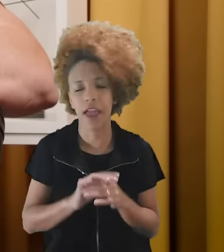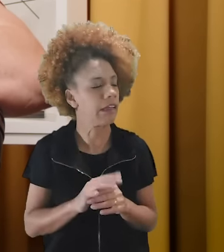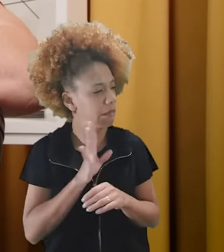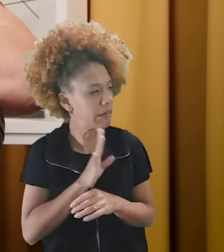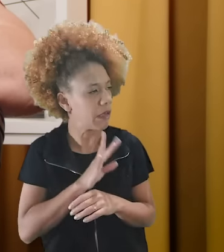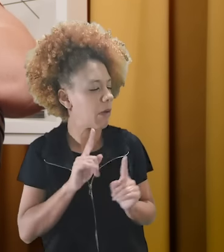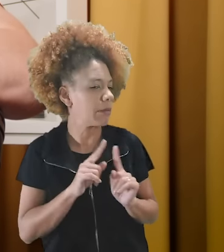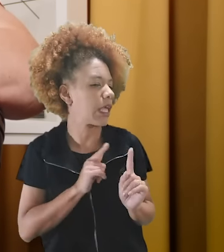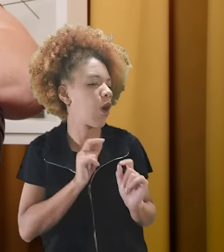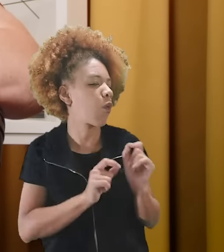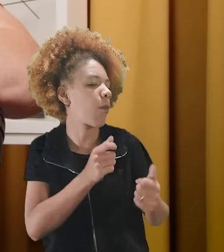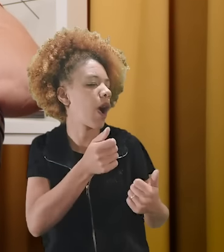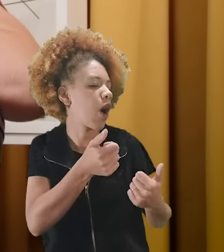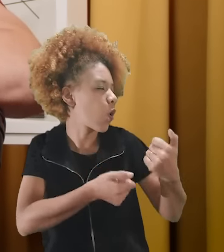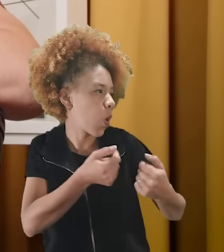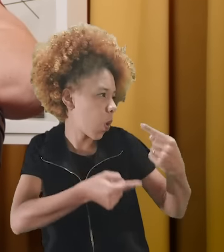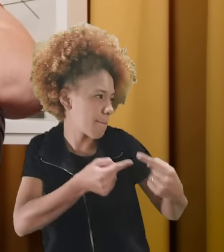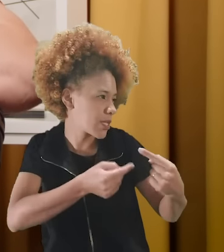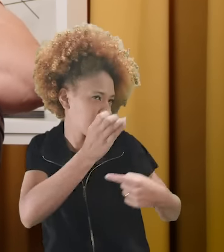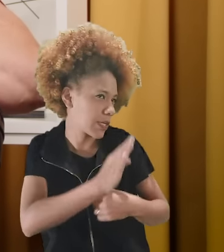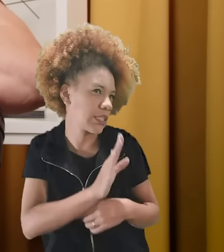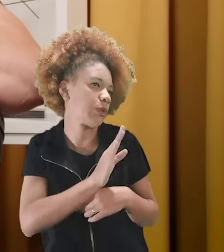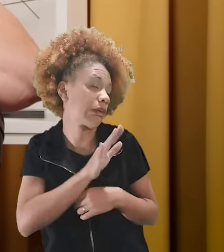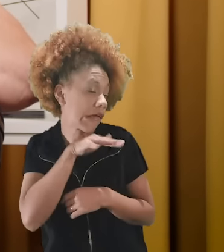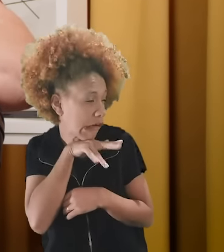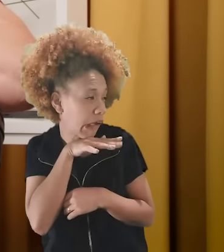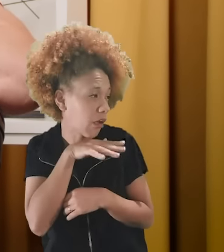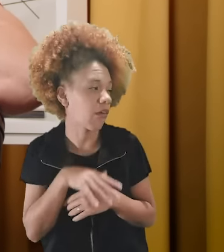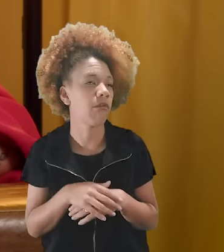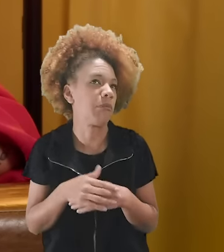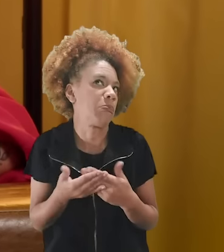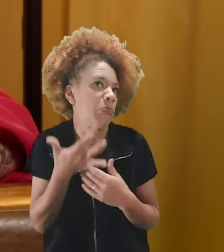o Brasil não tá indo tão bem assim tipo sei lá em League of Legends não é tão bom bom sei lá então